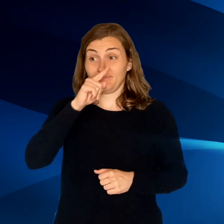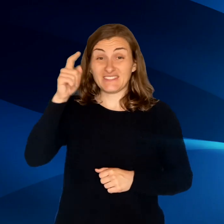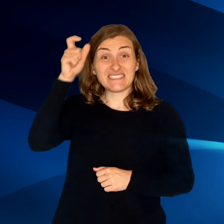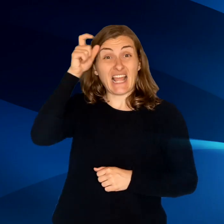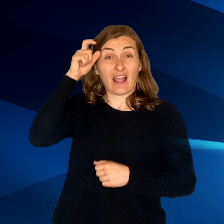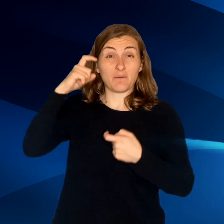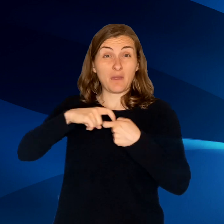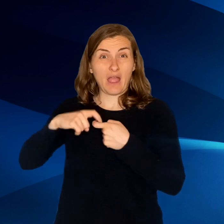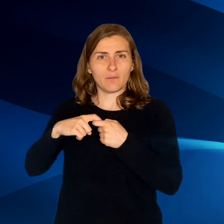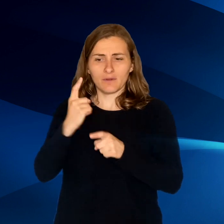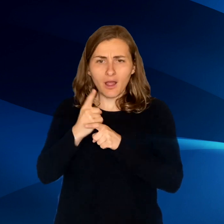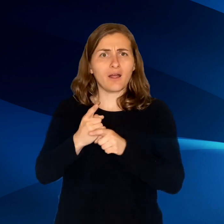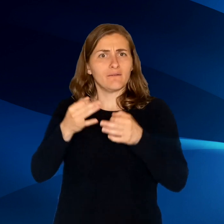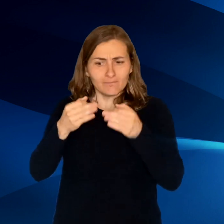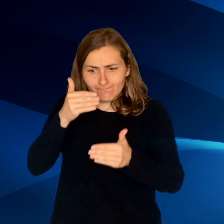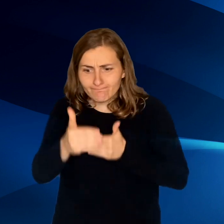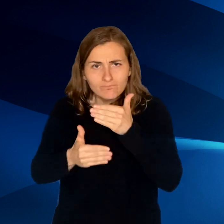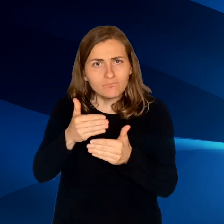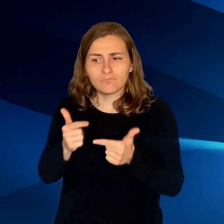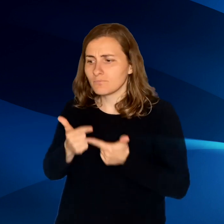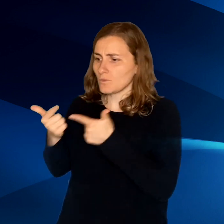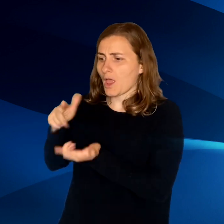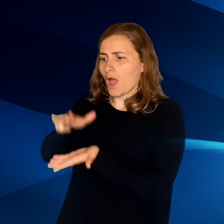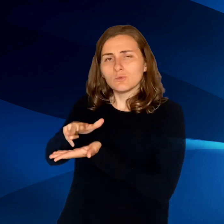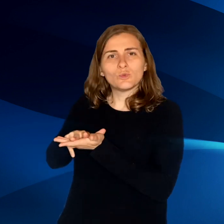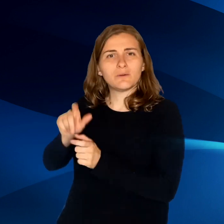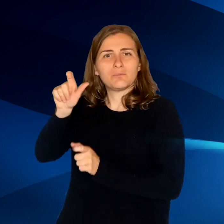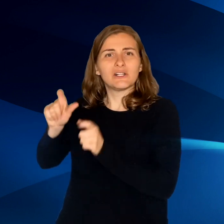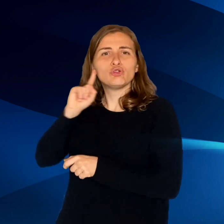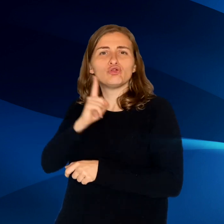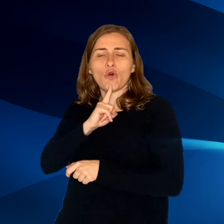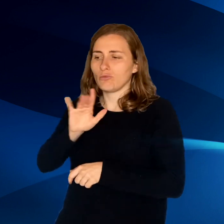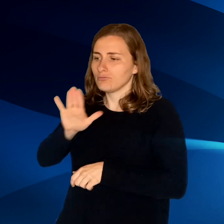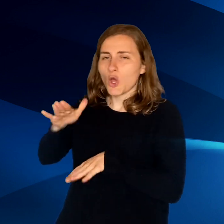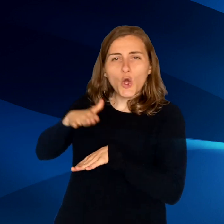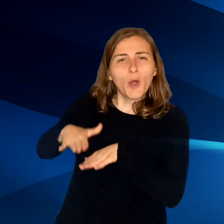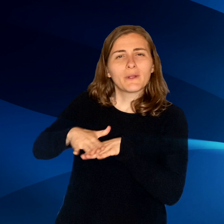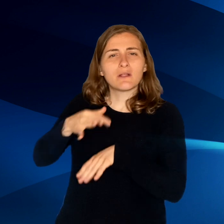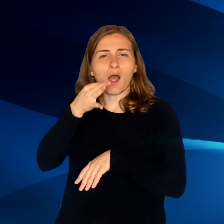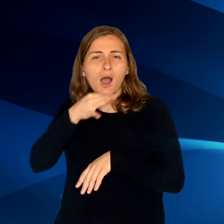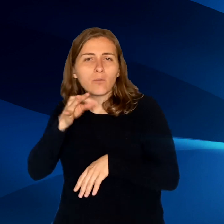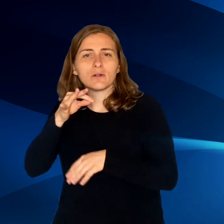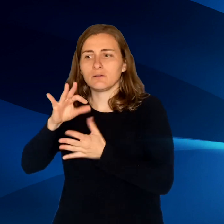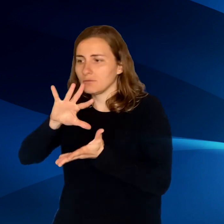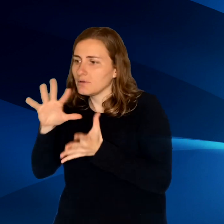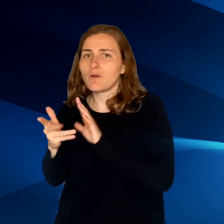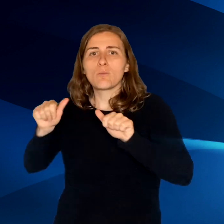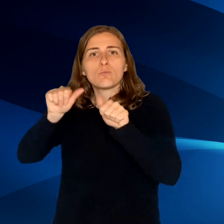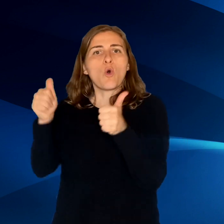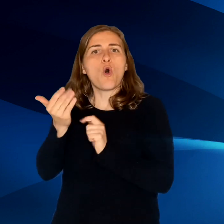Gli Stati Parti dovrebbero adottare tutte le misure necessarie per valorizzare capacità e talento delle persone sorde,